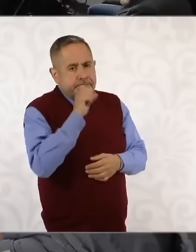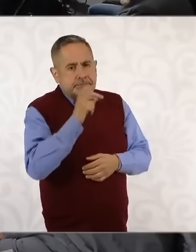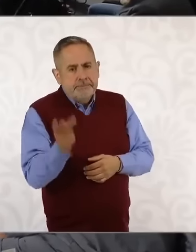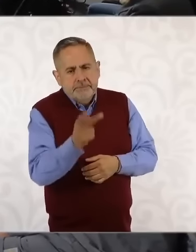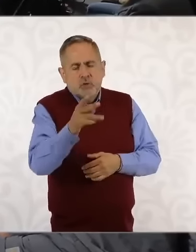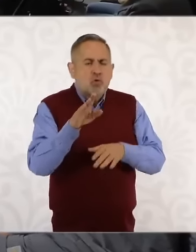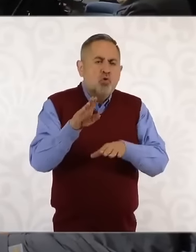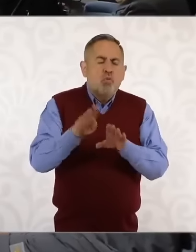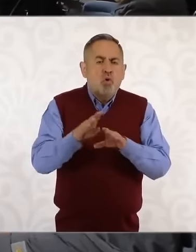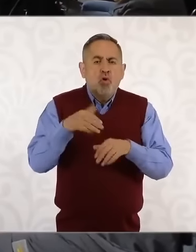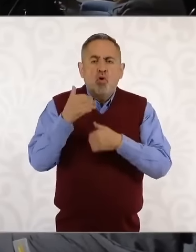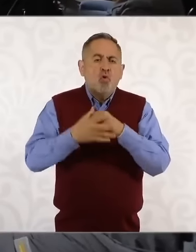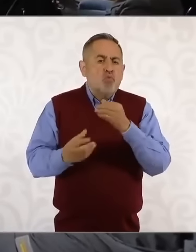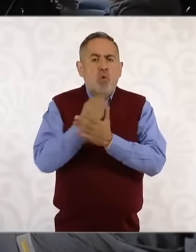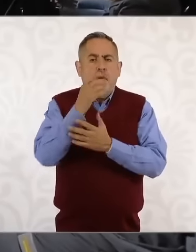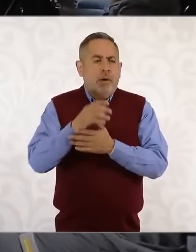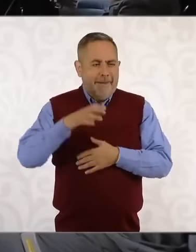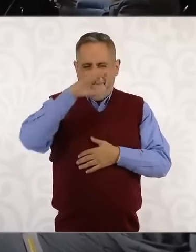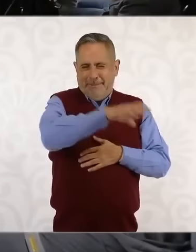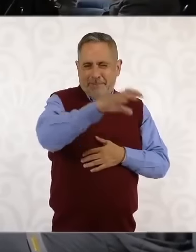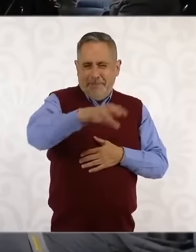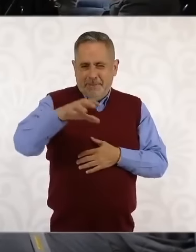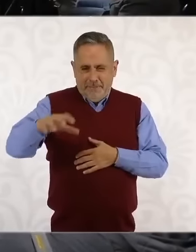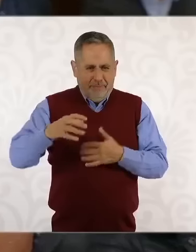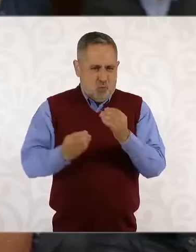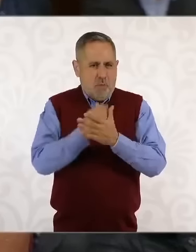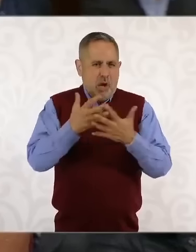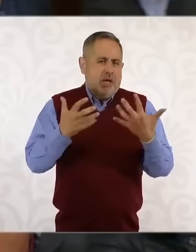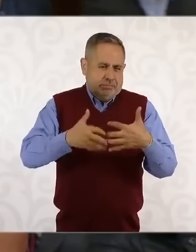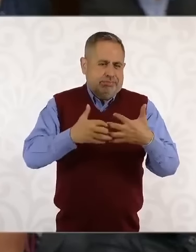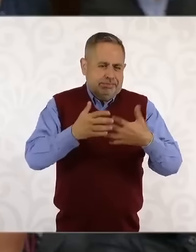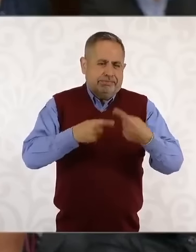las nuevas centrales y redes de transmisión permitirán satisfacer la creciente demanda